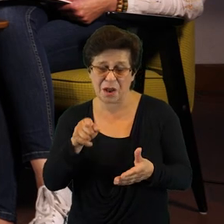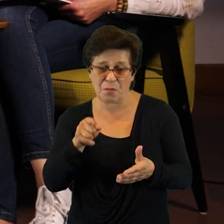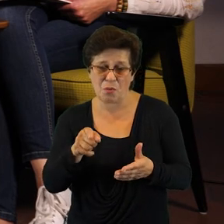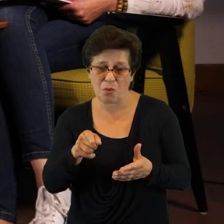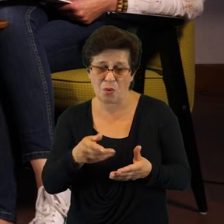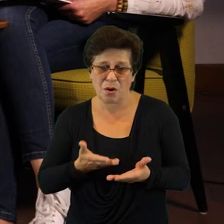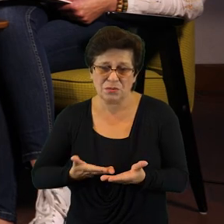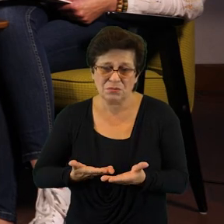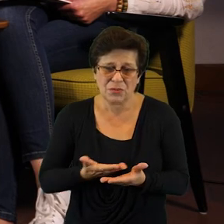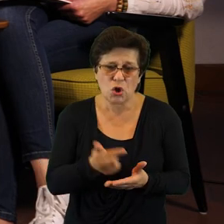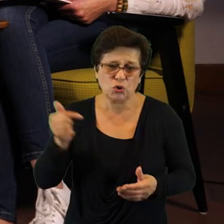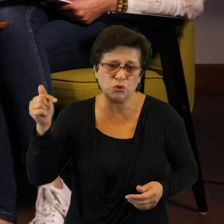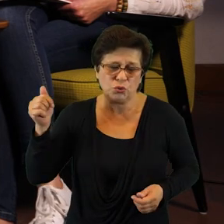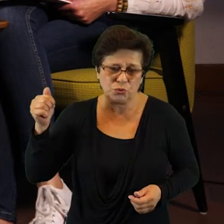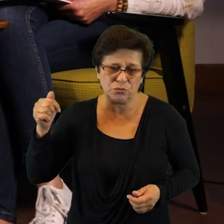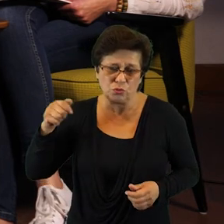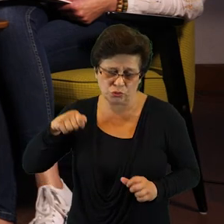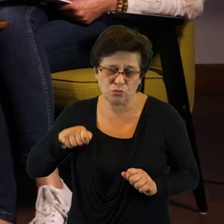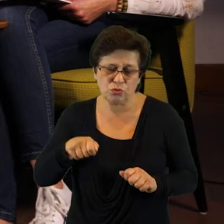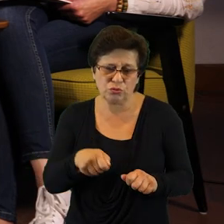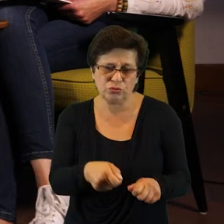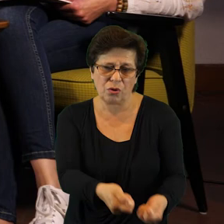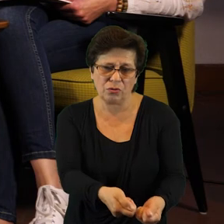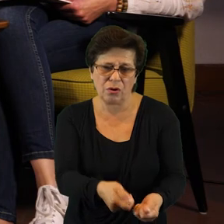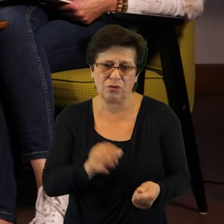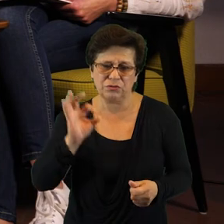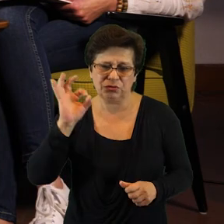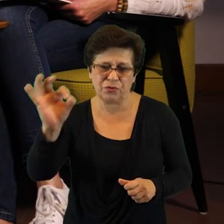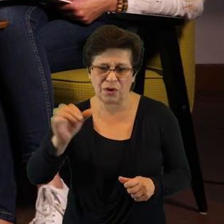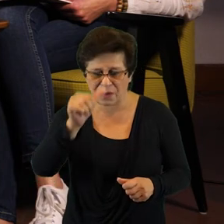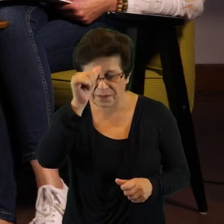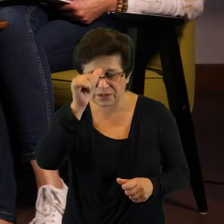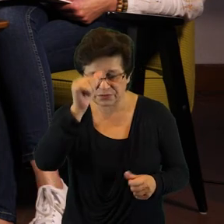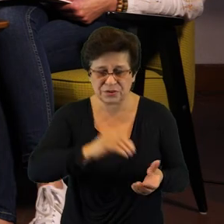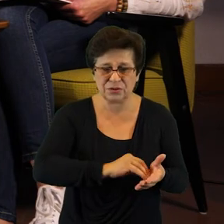i zmuszono go, żeby firmował swoim nazwiskiem, ponieważ ja nie odnajdowałam tam